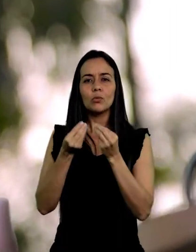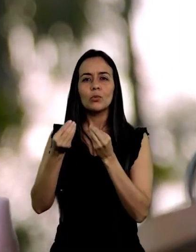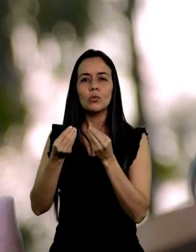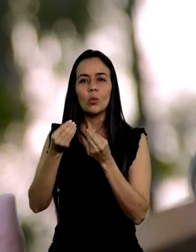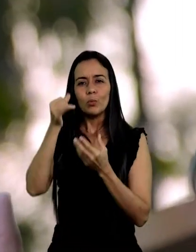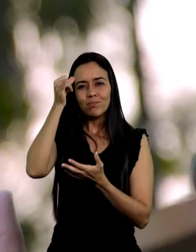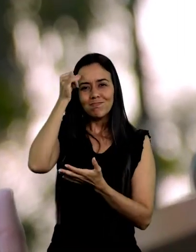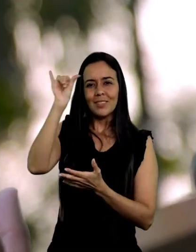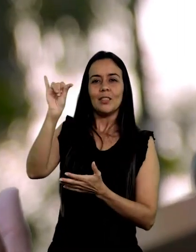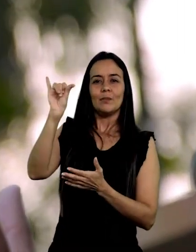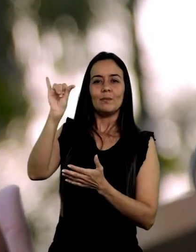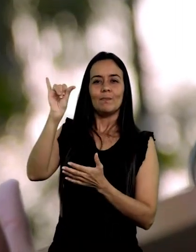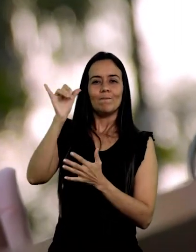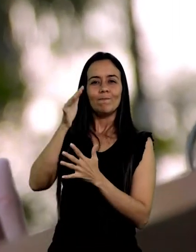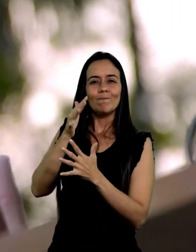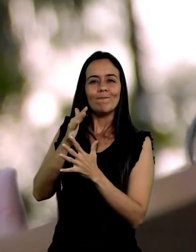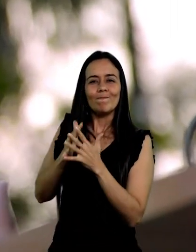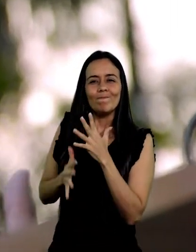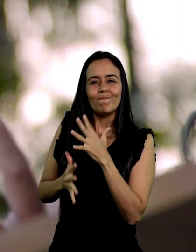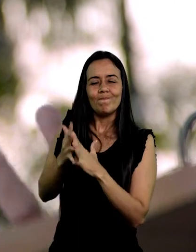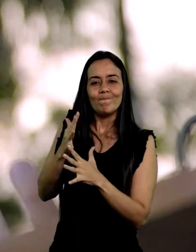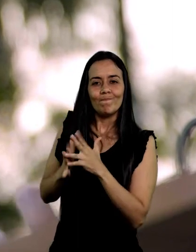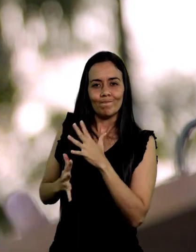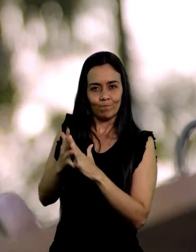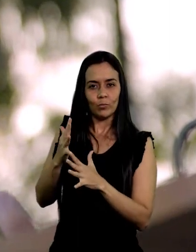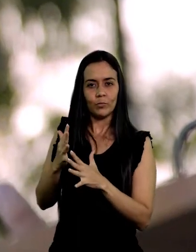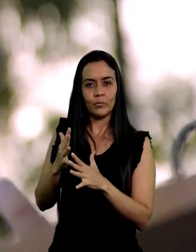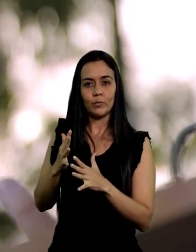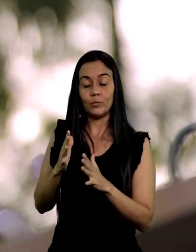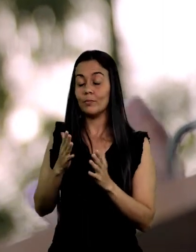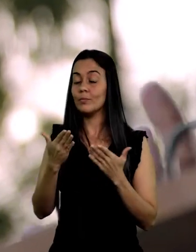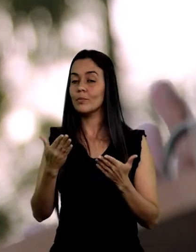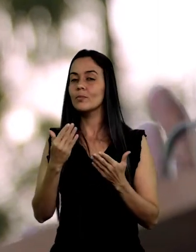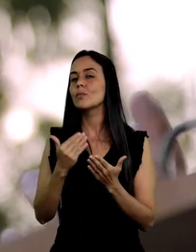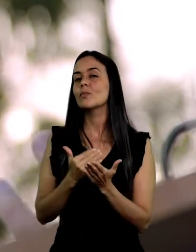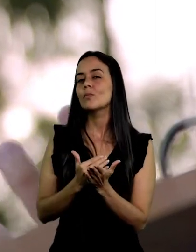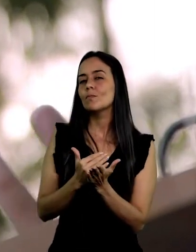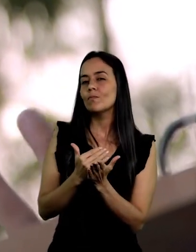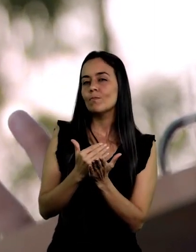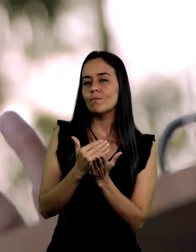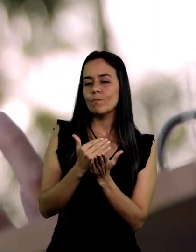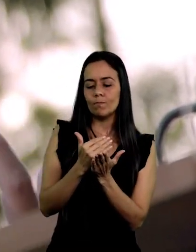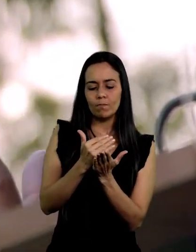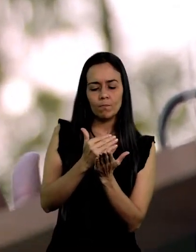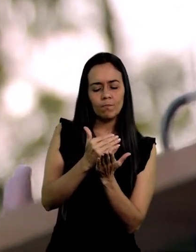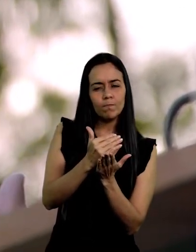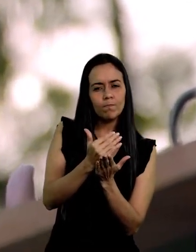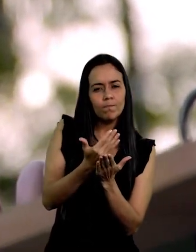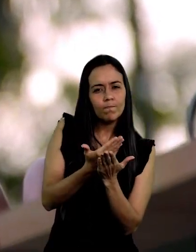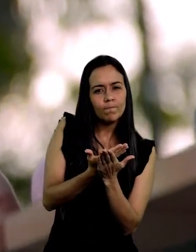Então, o existencialismo fala muito disso, né? Quando você começa a trazer muito essa verdade,